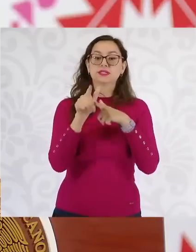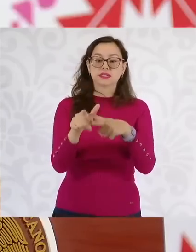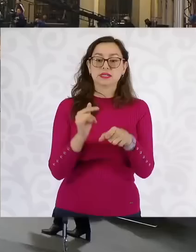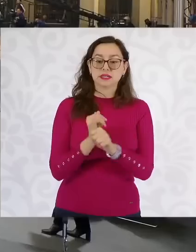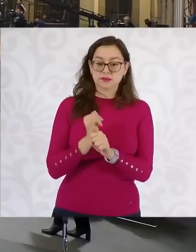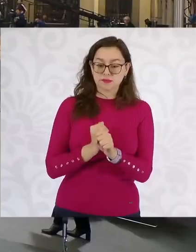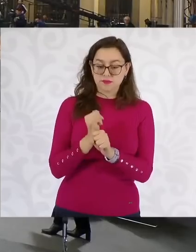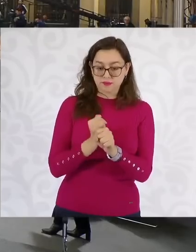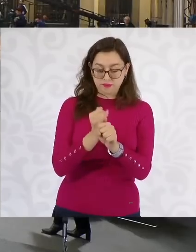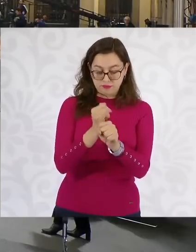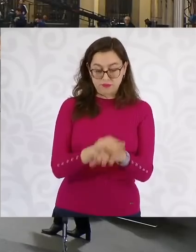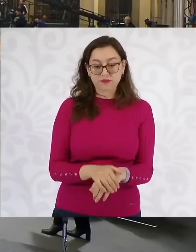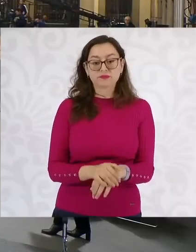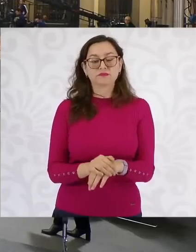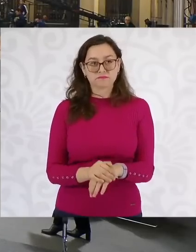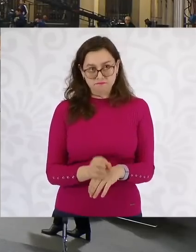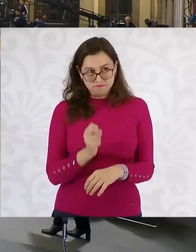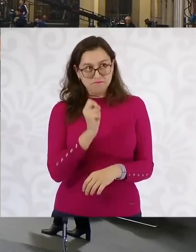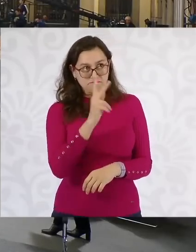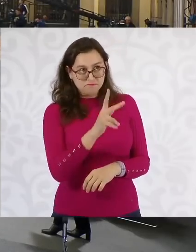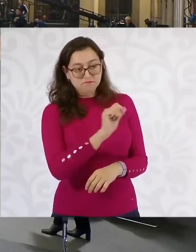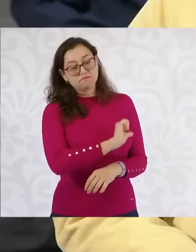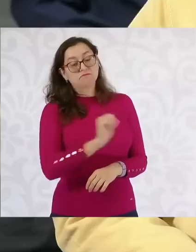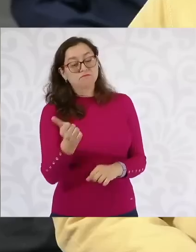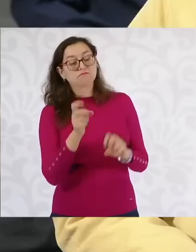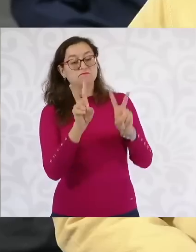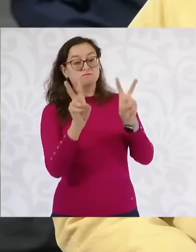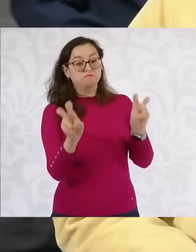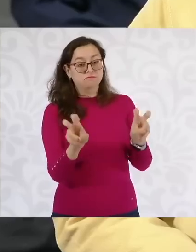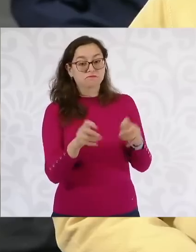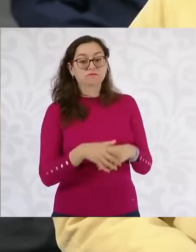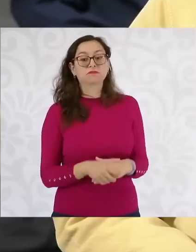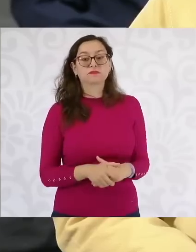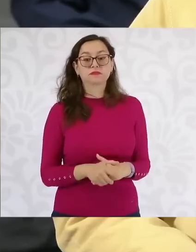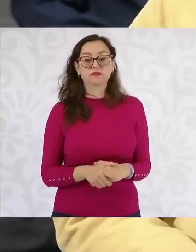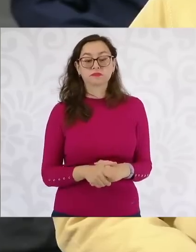cambiando de tema preguntarle sobre qué avances hay sobre la investigación de la bacteria en el